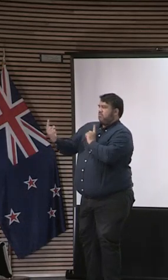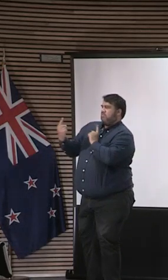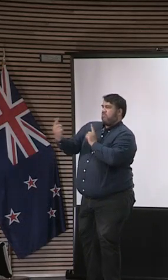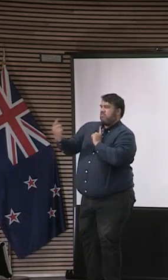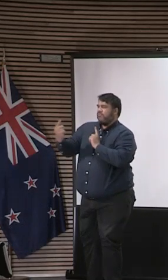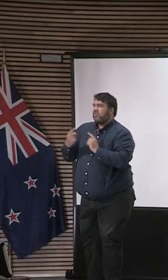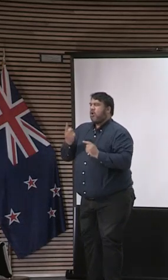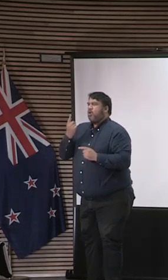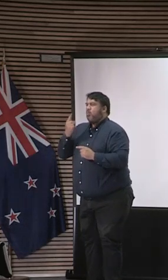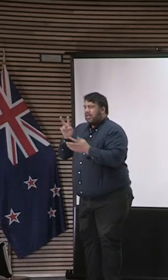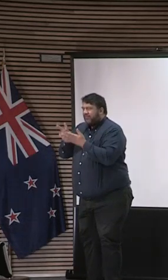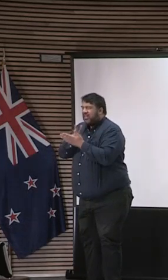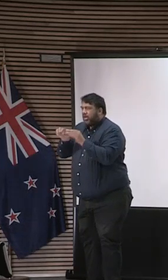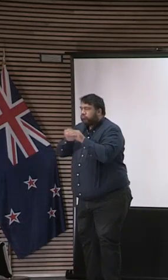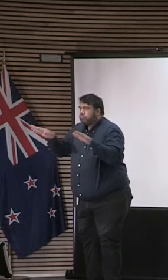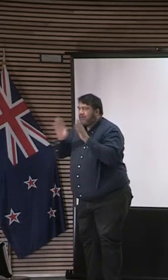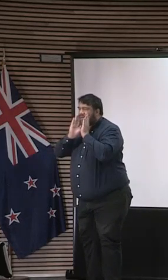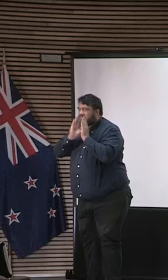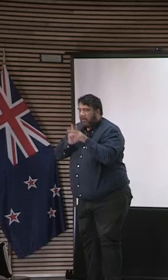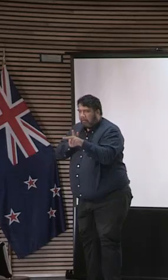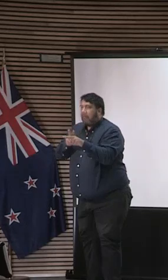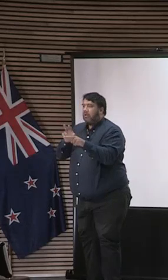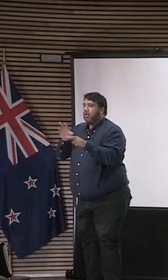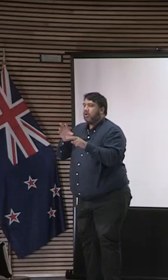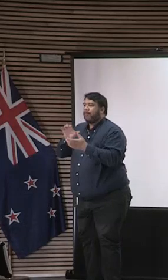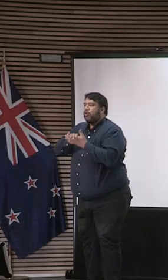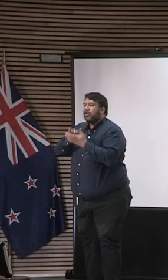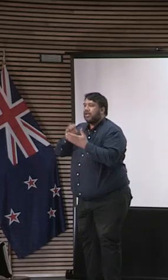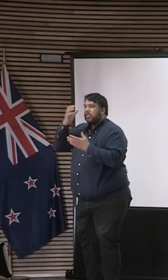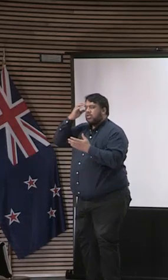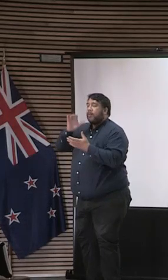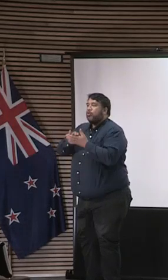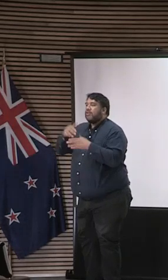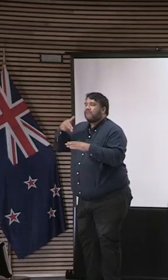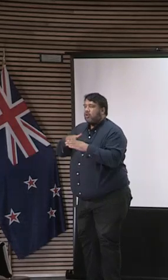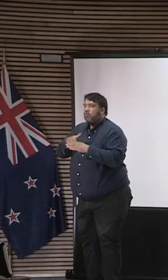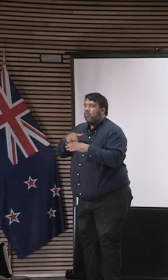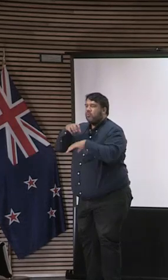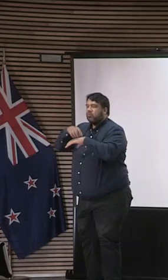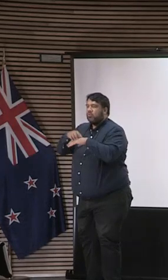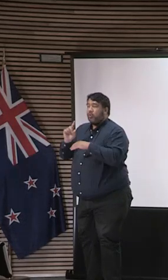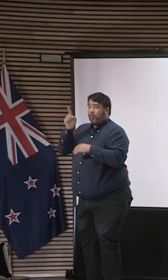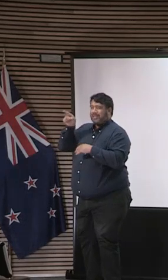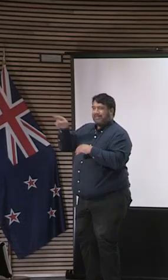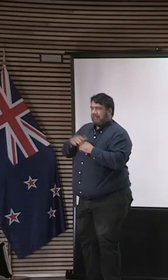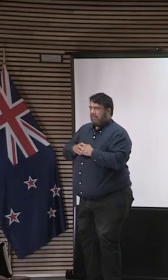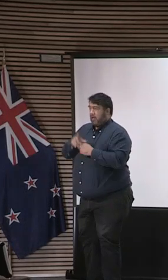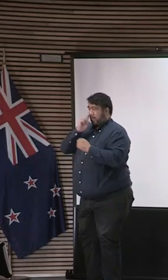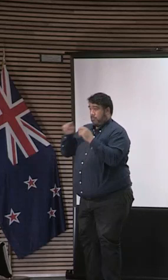kei te whakaputahia tana utu ki te aukati i te horapa o te